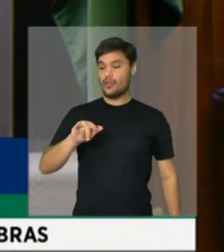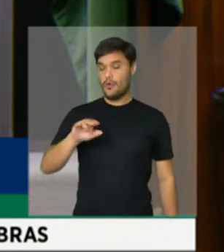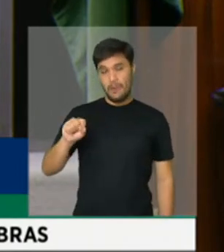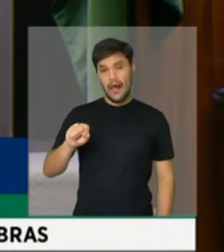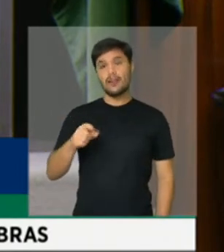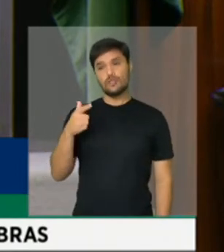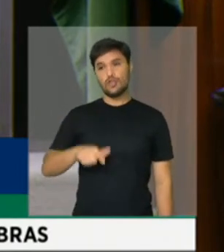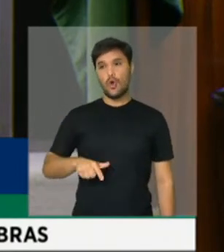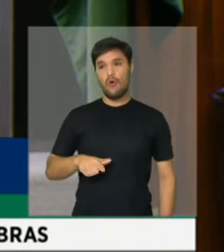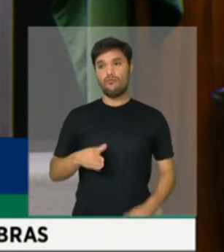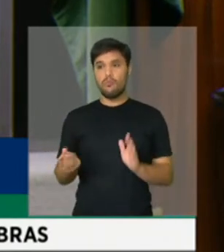PORQUE É SEMPRE O ESTADO QUE SOCORRE A INICIATIVA PRIVADA